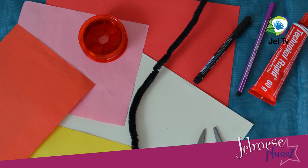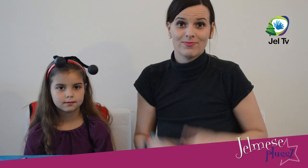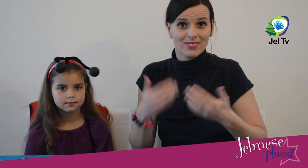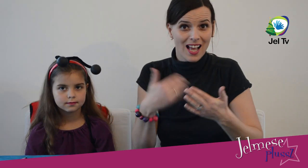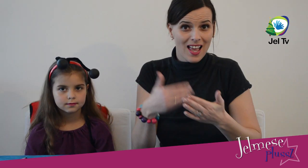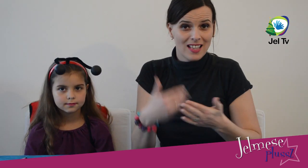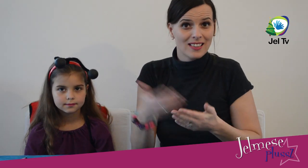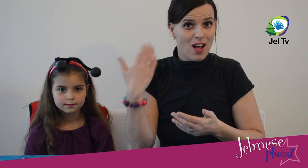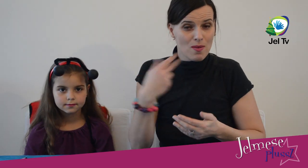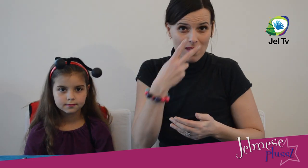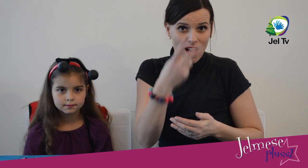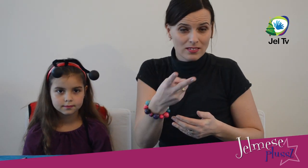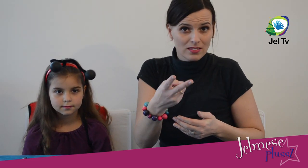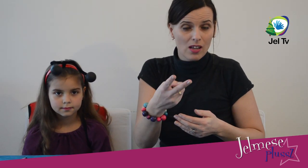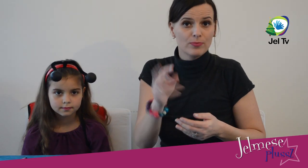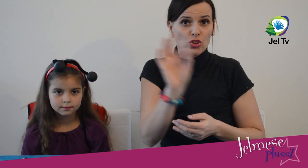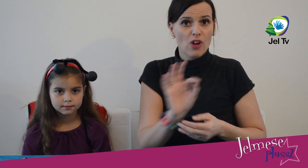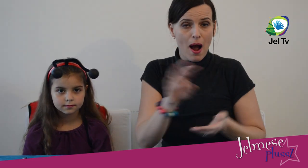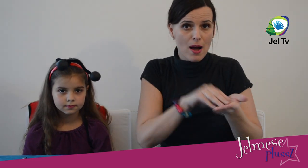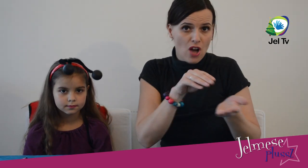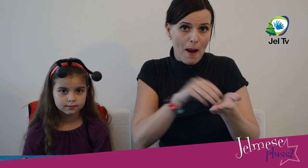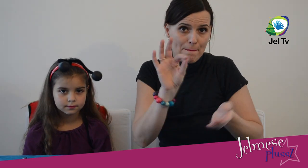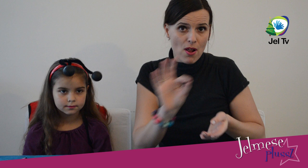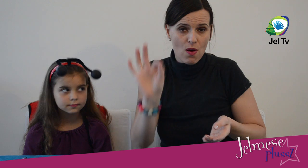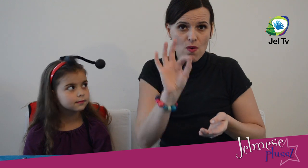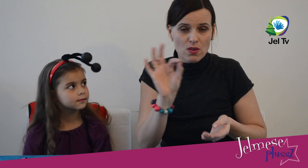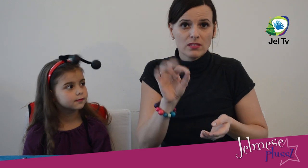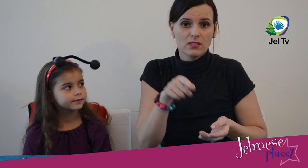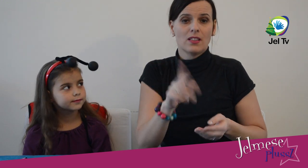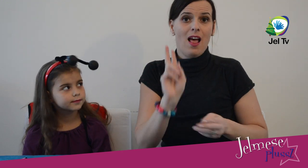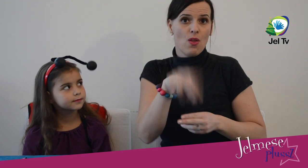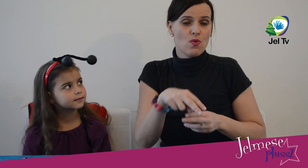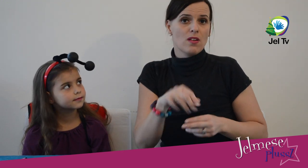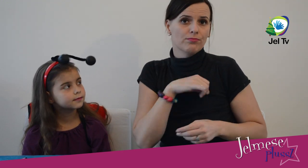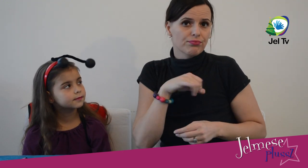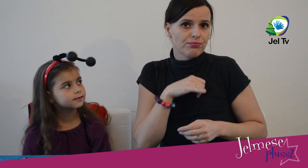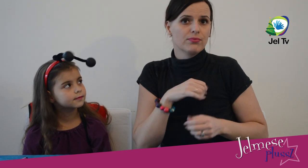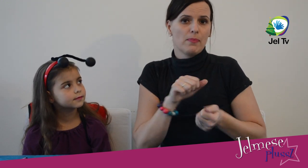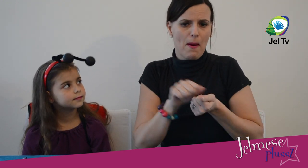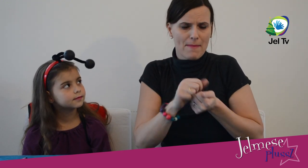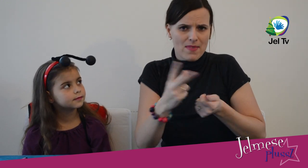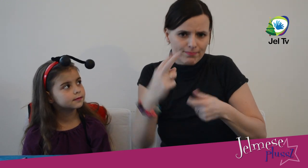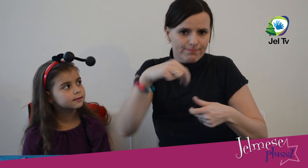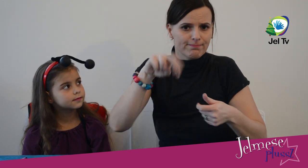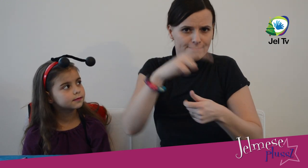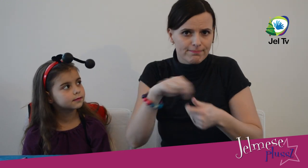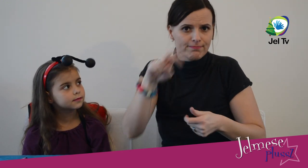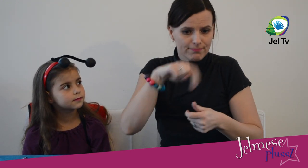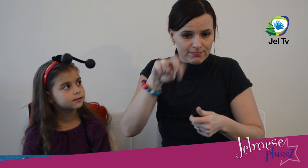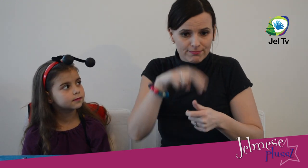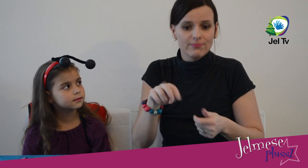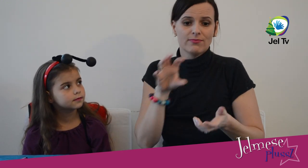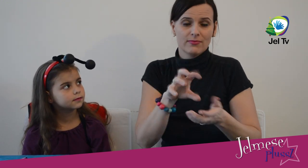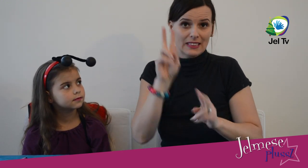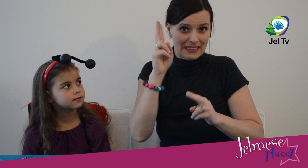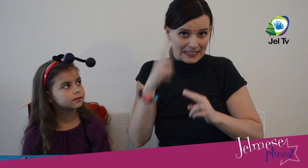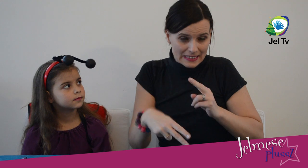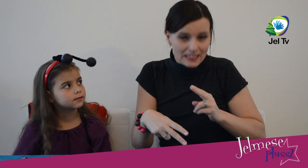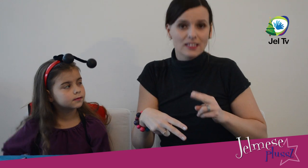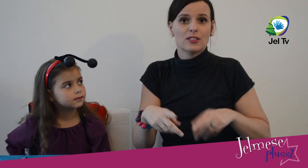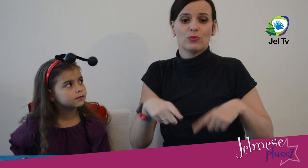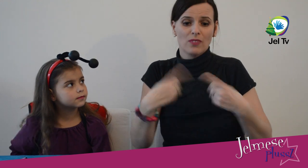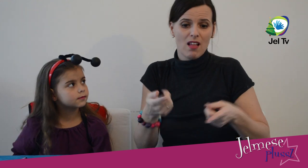Ez az, amit előbb láttatok Sablon mintát kell előre rajzolni, utána kivágni.